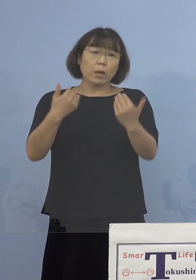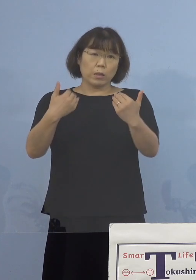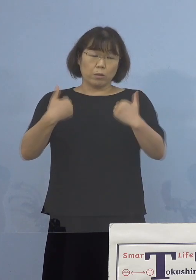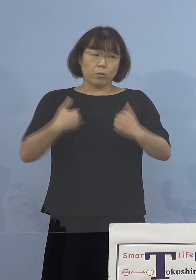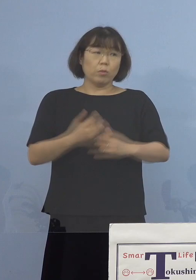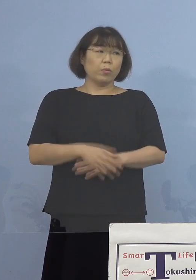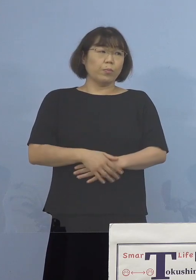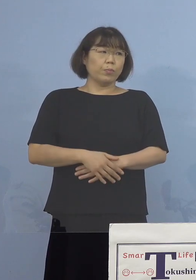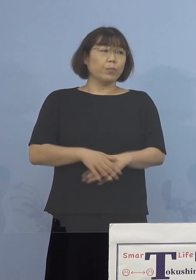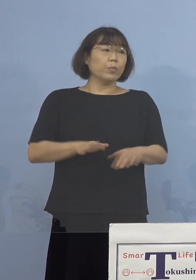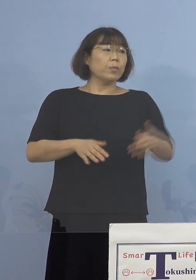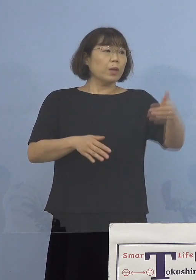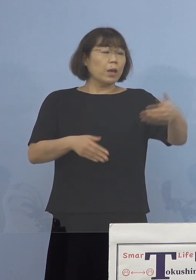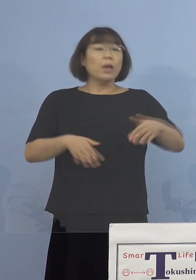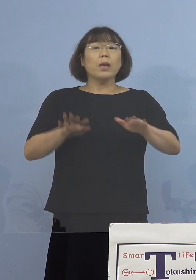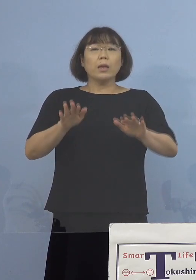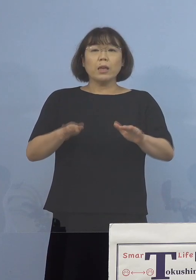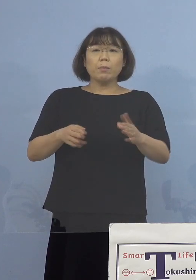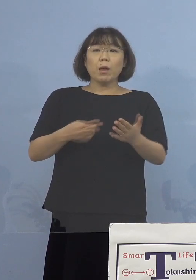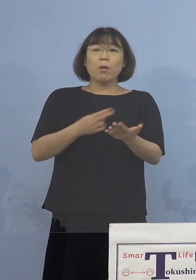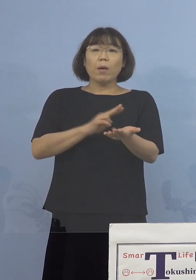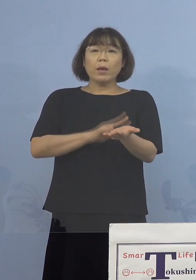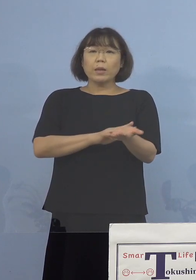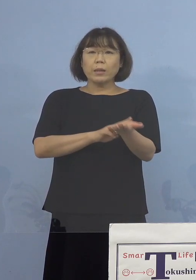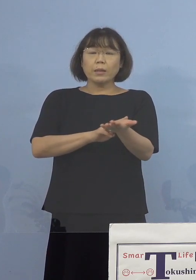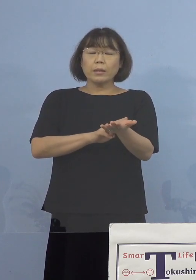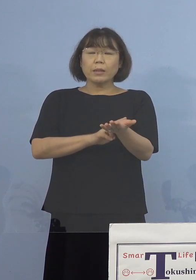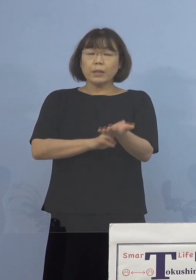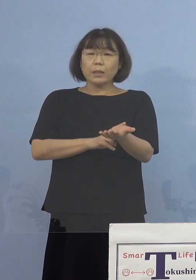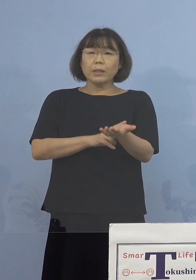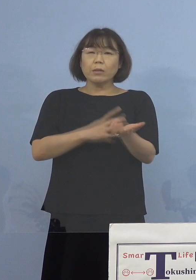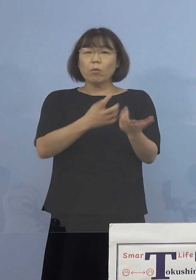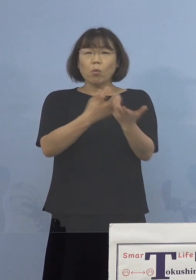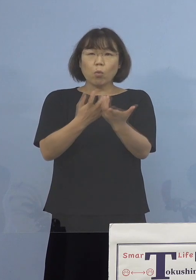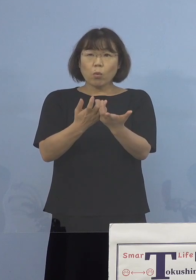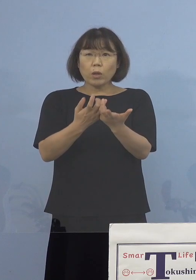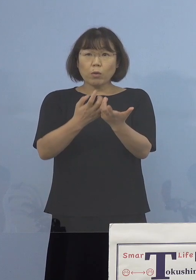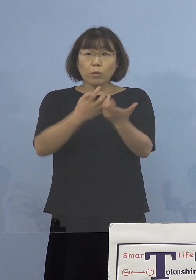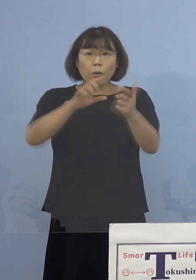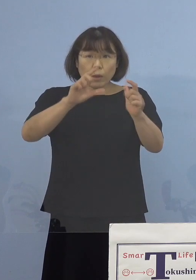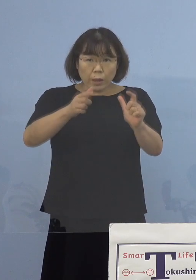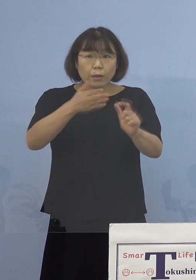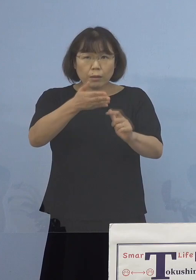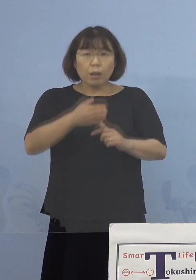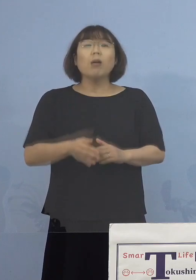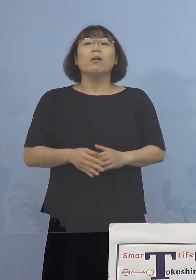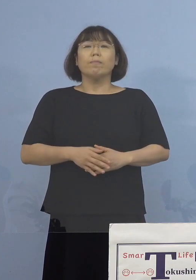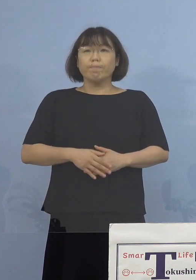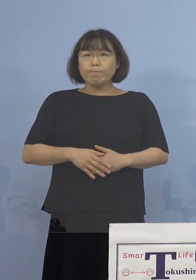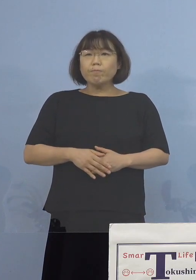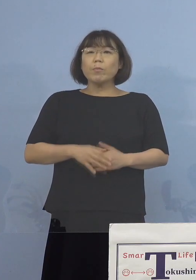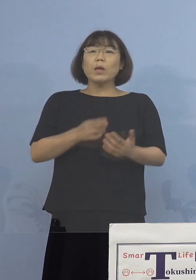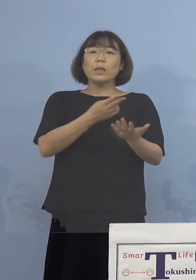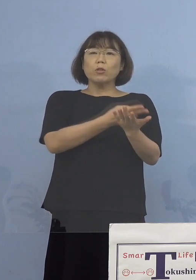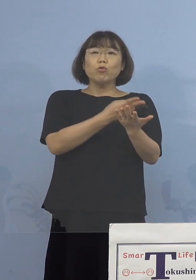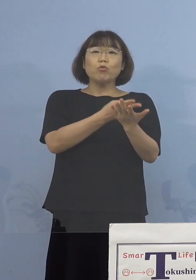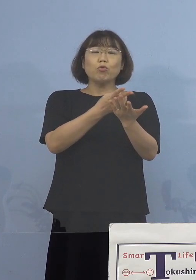（徳島新聞社） 現状は逼迫していないわけではないという （危機事象統括監） やはり、入院患者なり、宿泊療養をされている方が